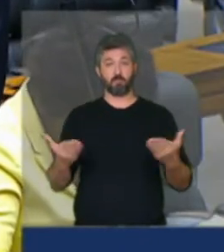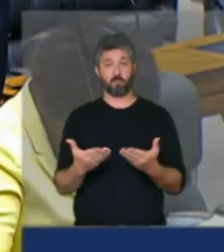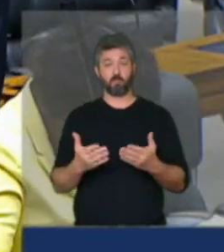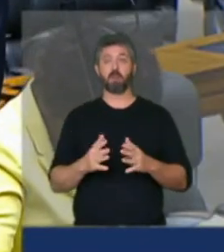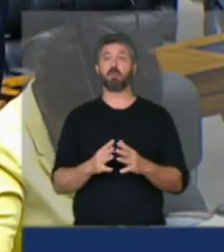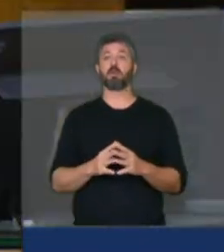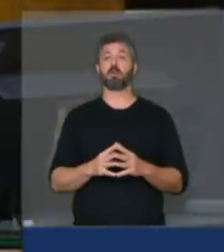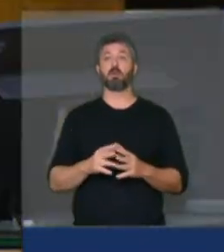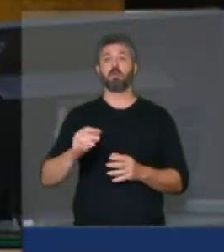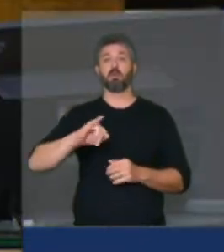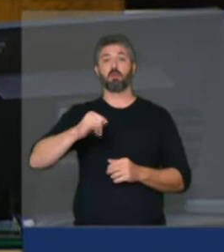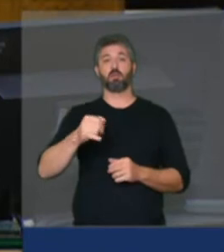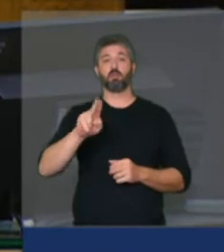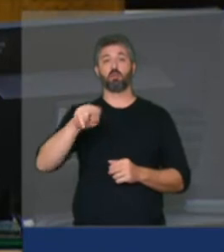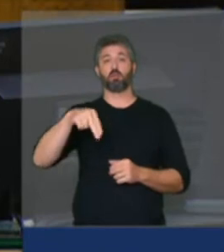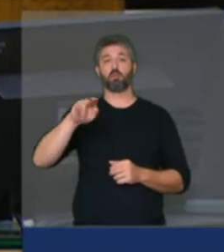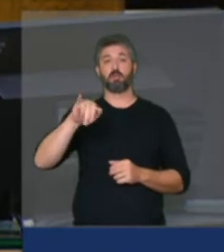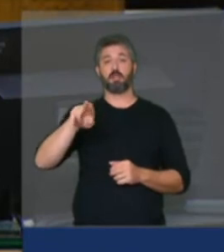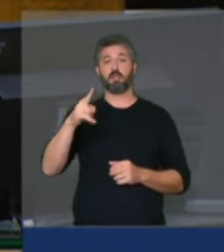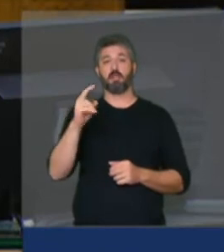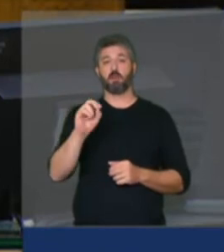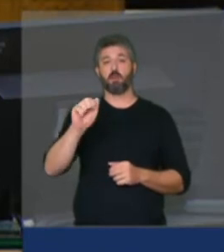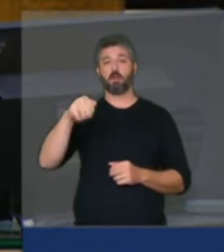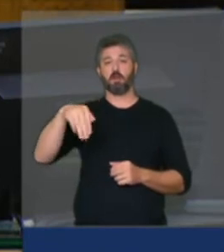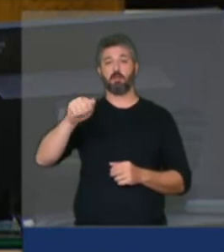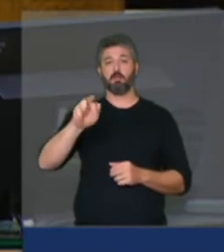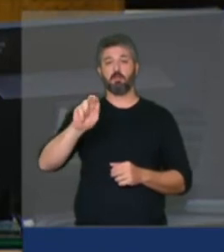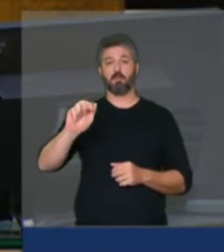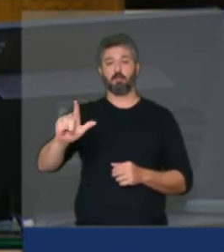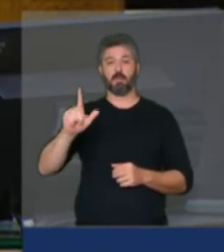ENTÃO AGORA AO DEPUTADO DEPUTADO-- DE MINAS GERAIS. [DEPUTADO]: OBRIGADO PELO JUNINHO. SENHOR